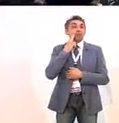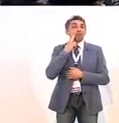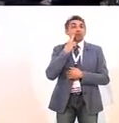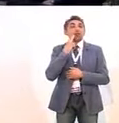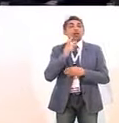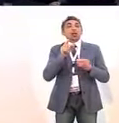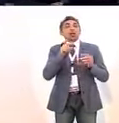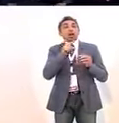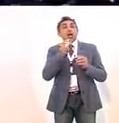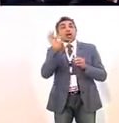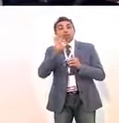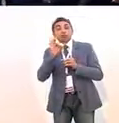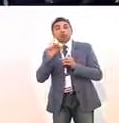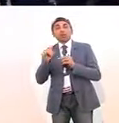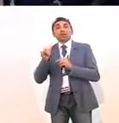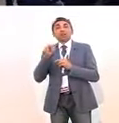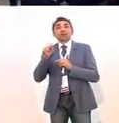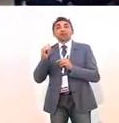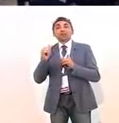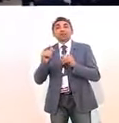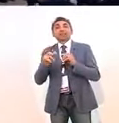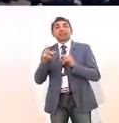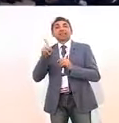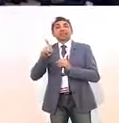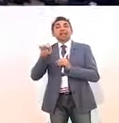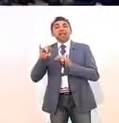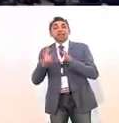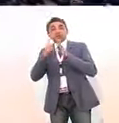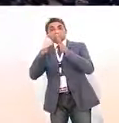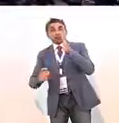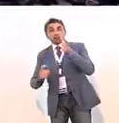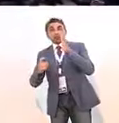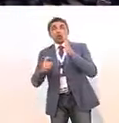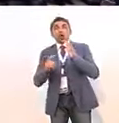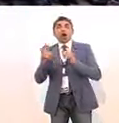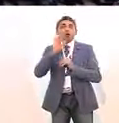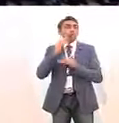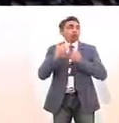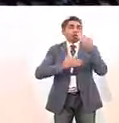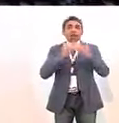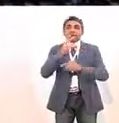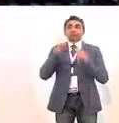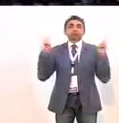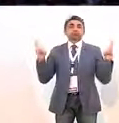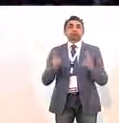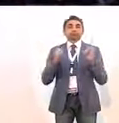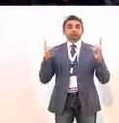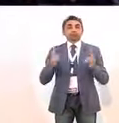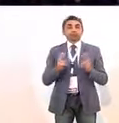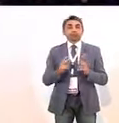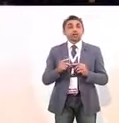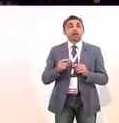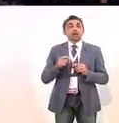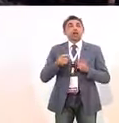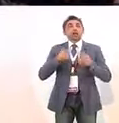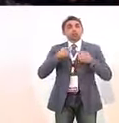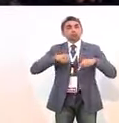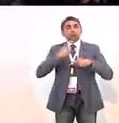e il deficit o non si va da nessuna parte. Noi l’abbiamo detta questa posizione qua.